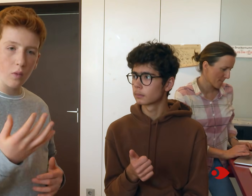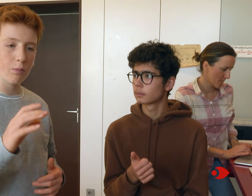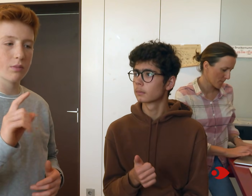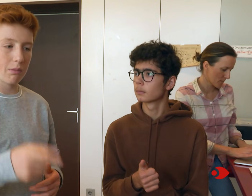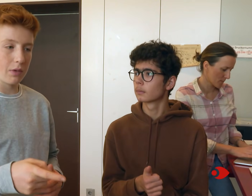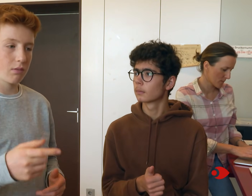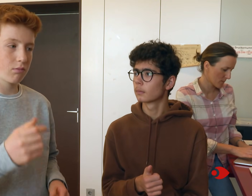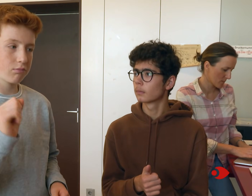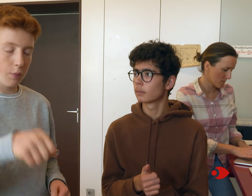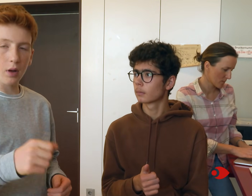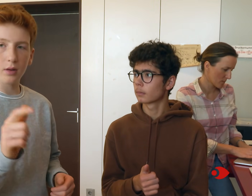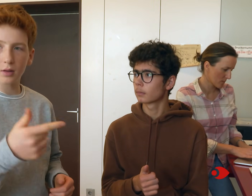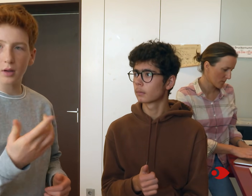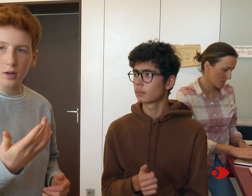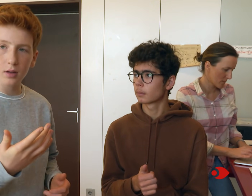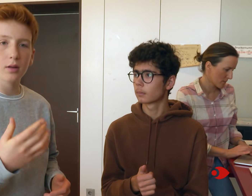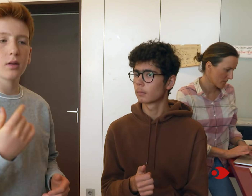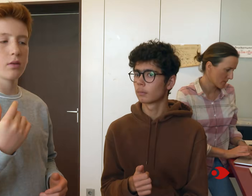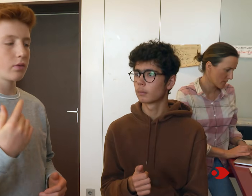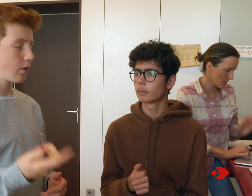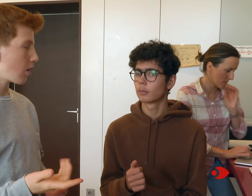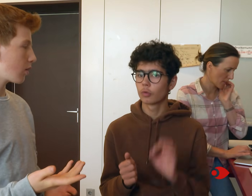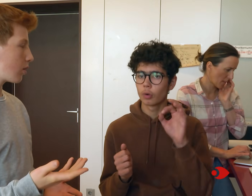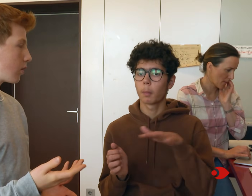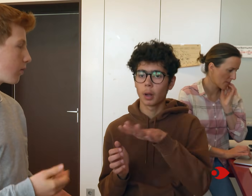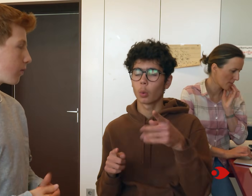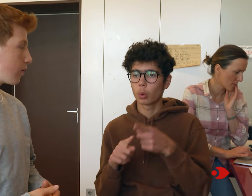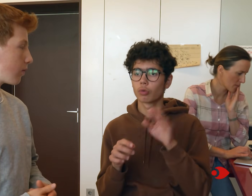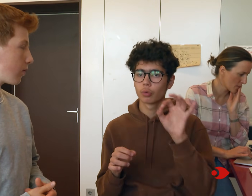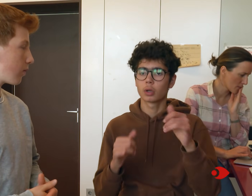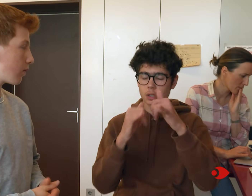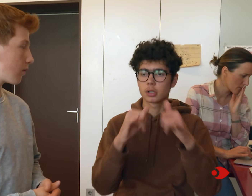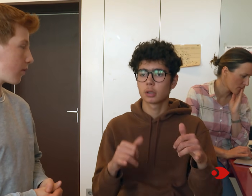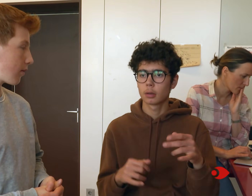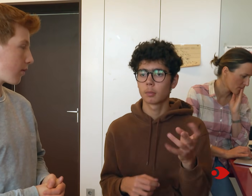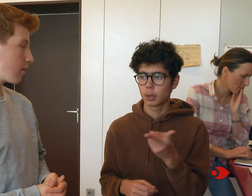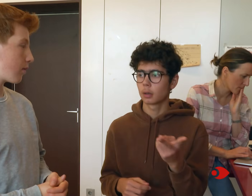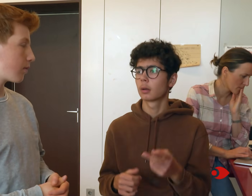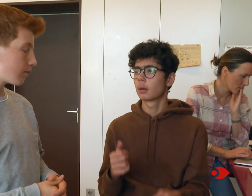dass wir überhaupt filmen können. Für den Platz und fürs Zelt.